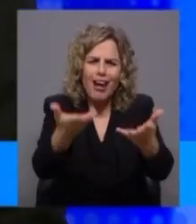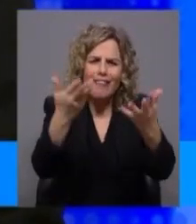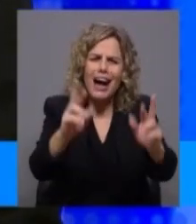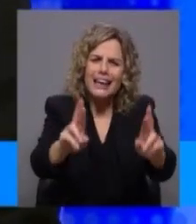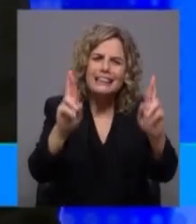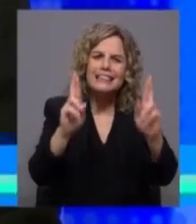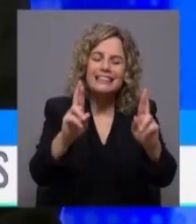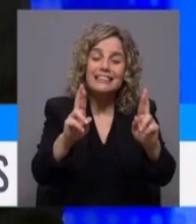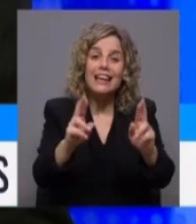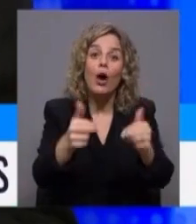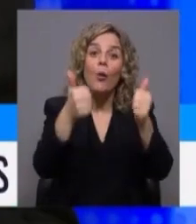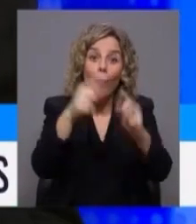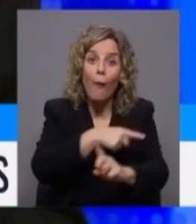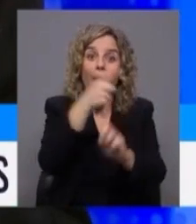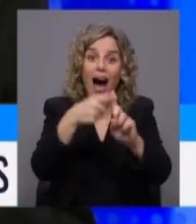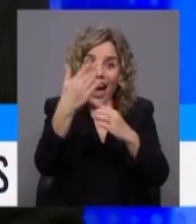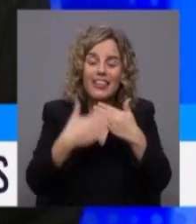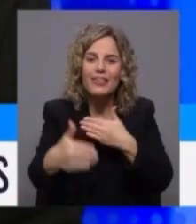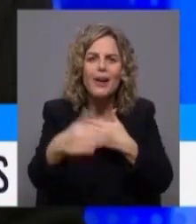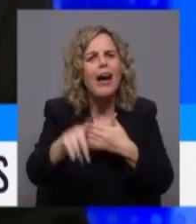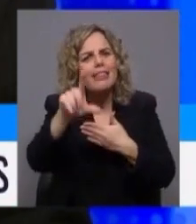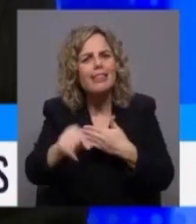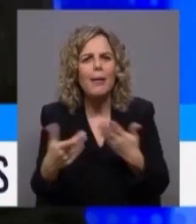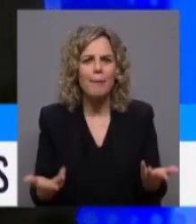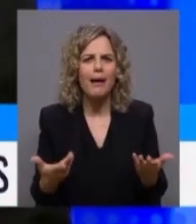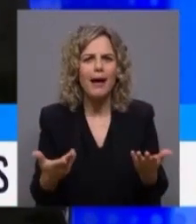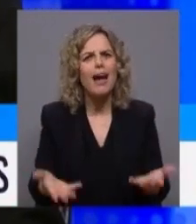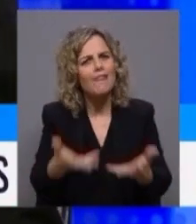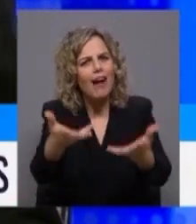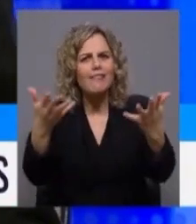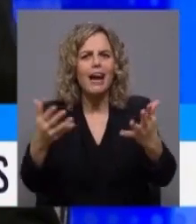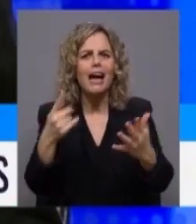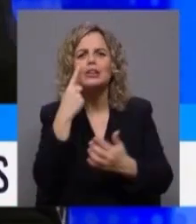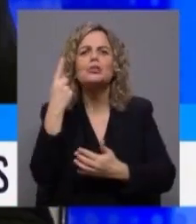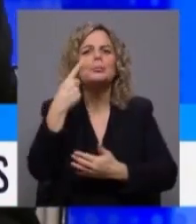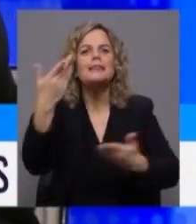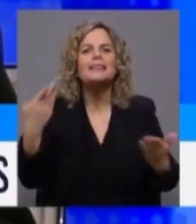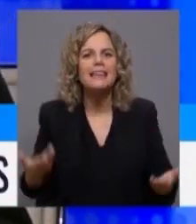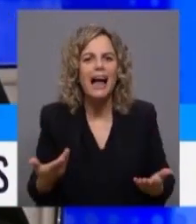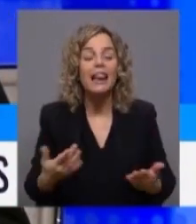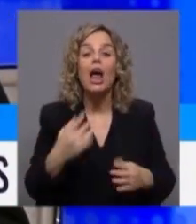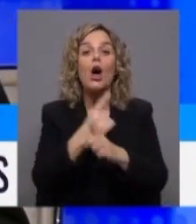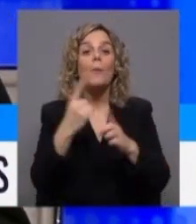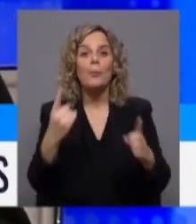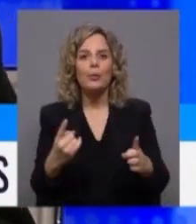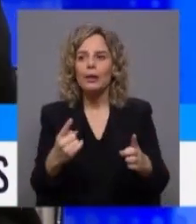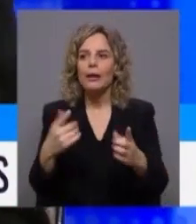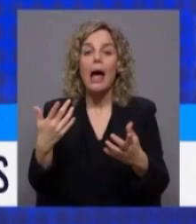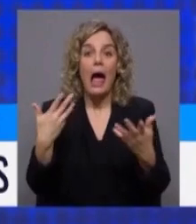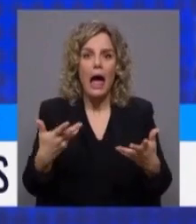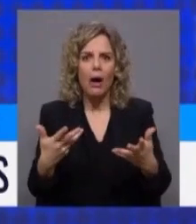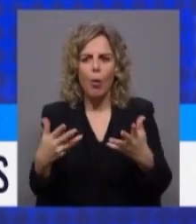porque estas eleições ocorrem no momento em que as pessoas estavam a tentar recuperar as suas vidas. São umas